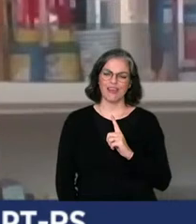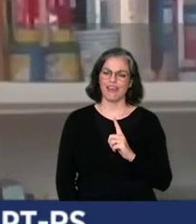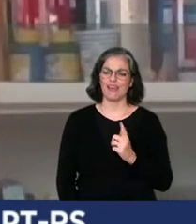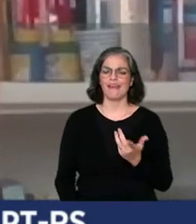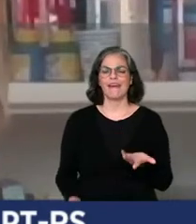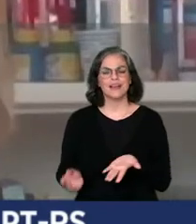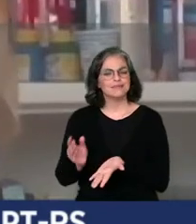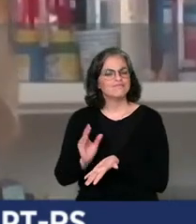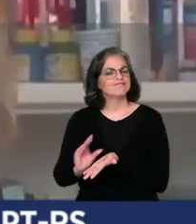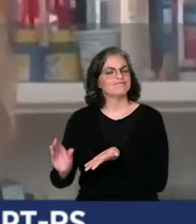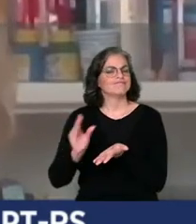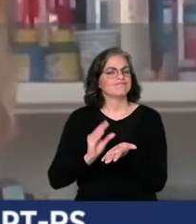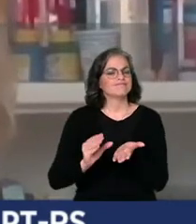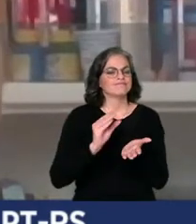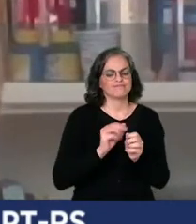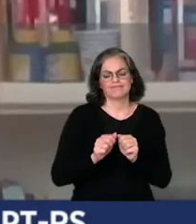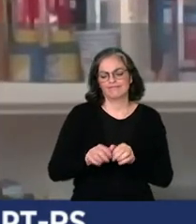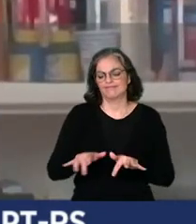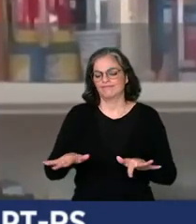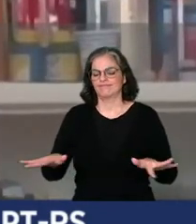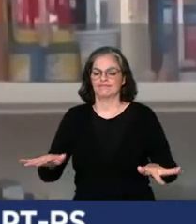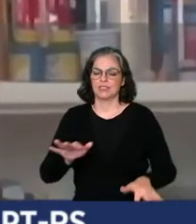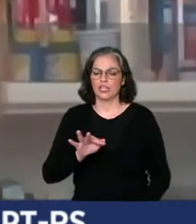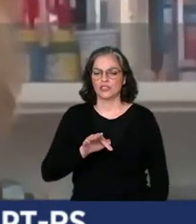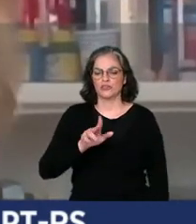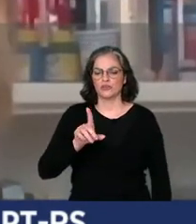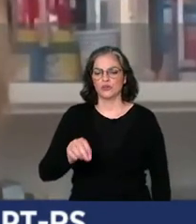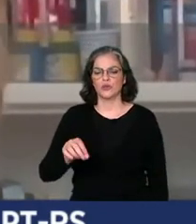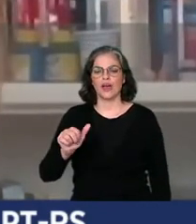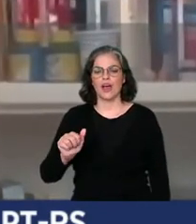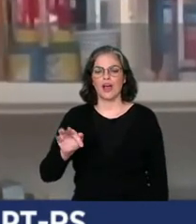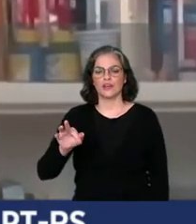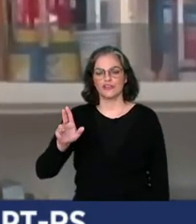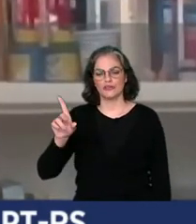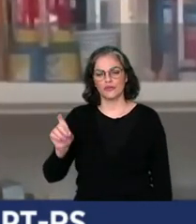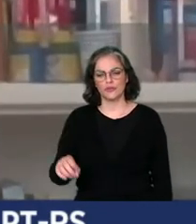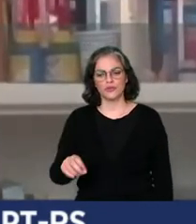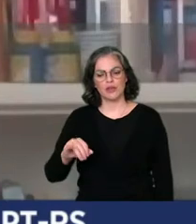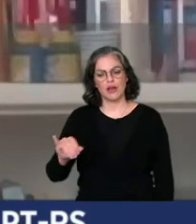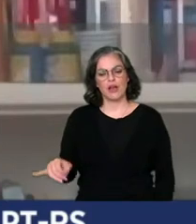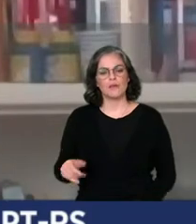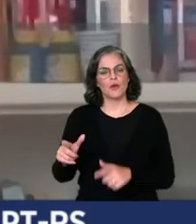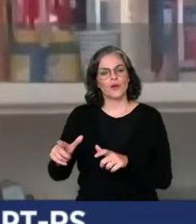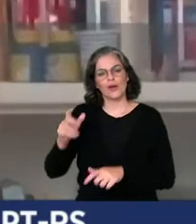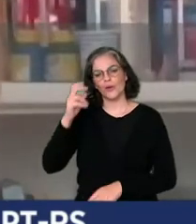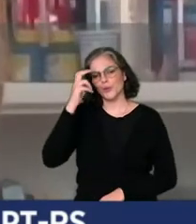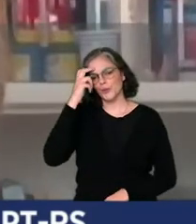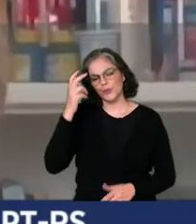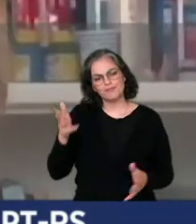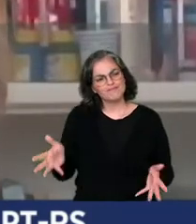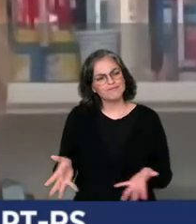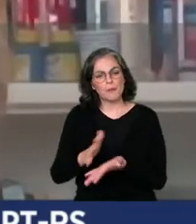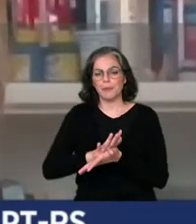PORQUE TEM QUE FIXAR COMO UM SISTEMA. FUNDO A FUNDO, RECURSO CHEGANDO, OTIMIZANDO OS ESPAÇOS CULTURAIS, SEM PRECONCEITO DE NENHUMA NATUREZA E VEJO QUE A EMENDA